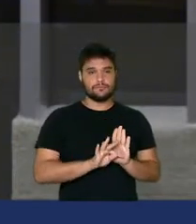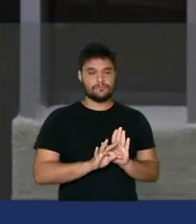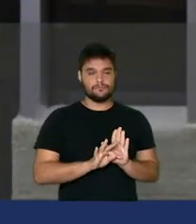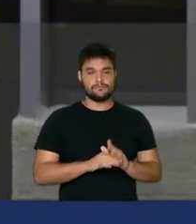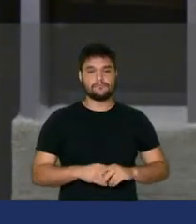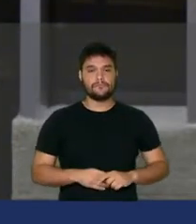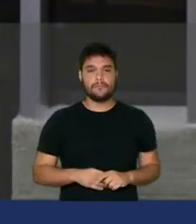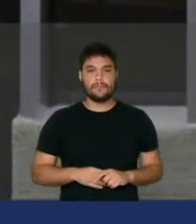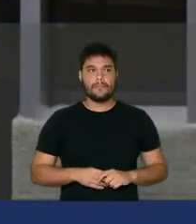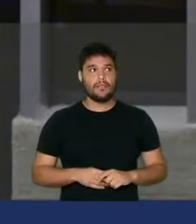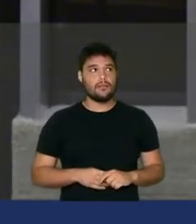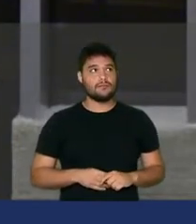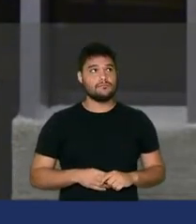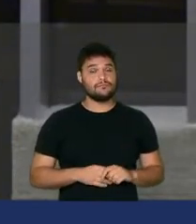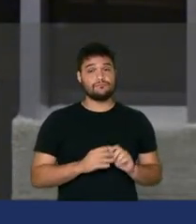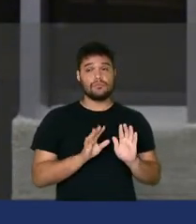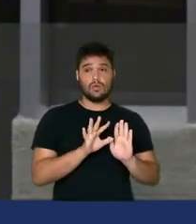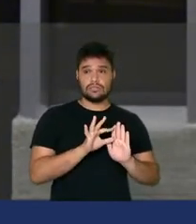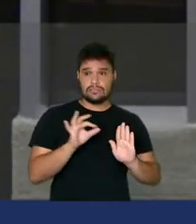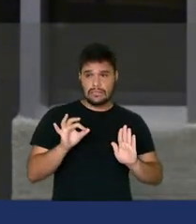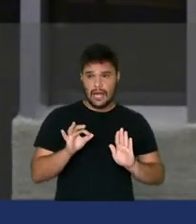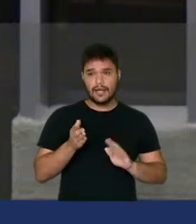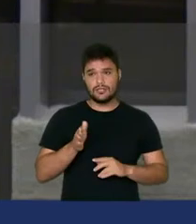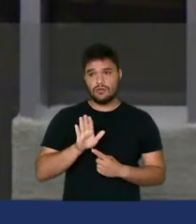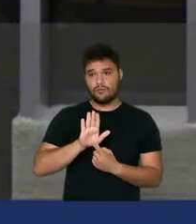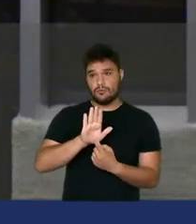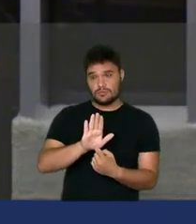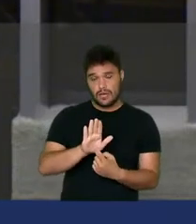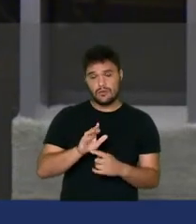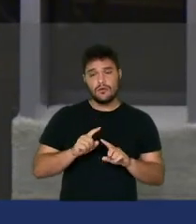TAMBÉM NÓS ACOLHEMOS. TEM, SENHOR PRESIDENTE, O DESTAQUE, TEM O DESTAQUE QUE FOI APRESENTADO, MAS NO MOMENTO EM